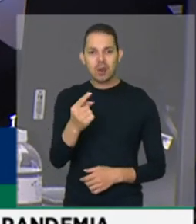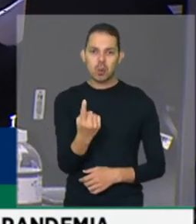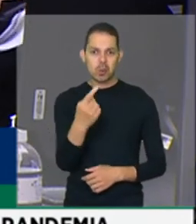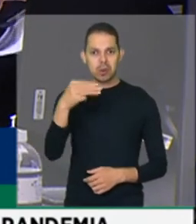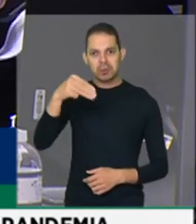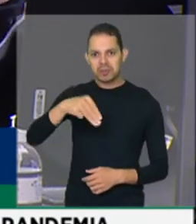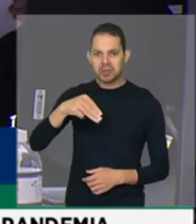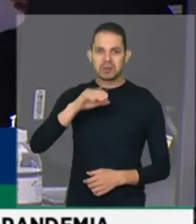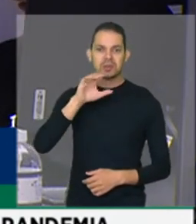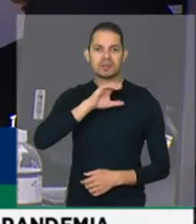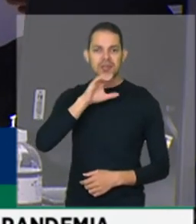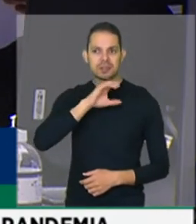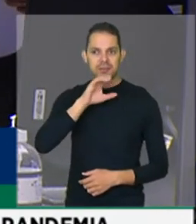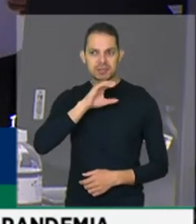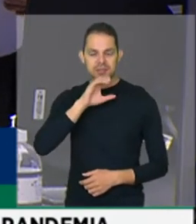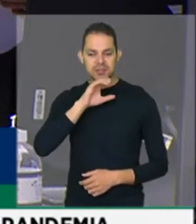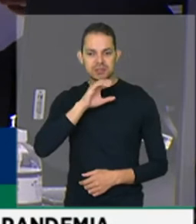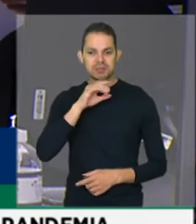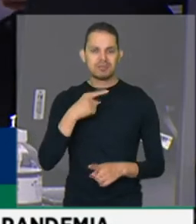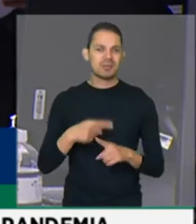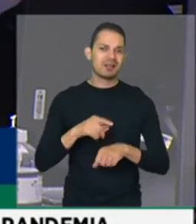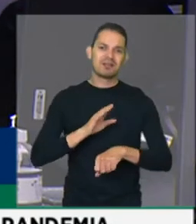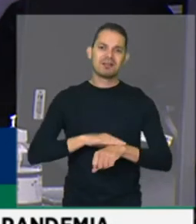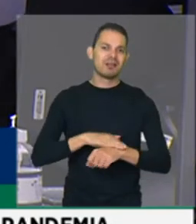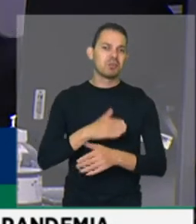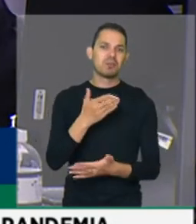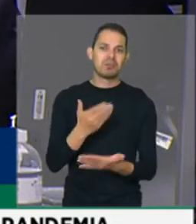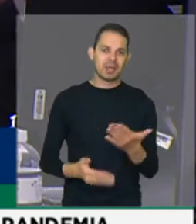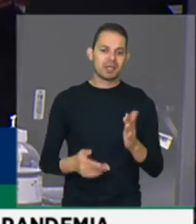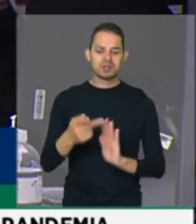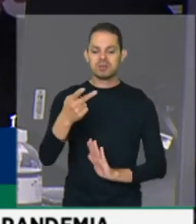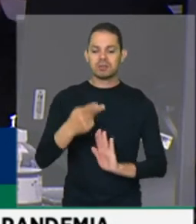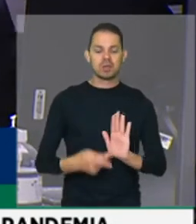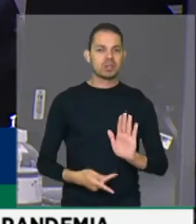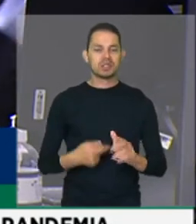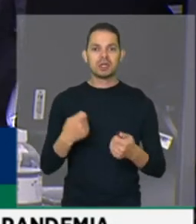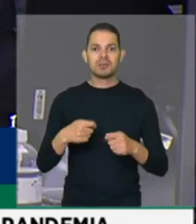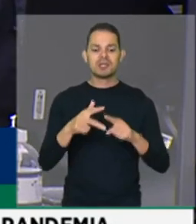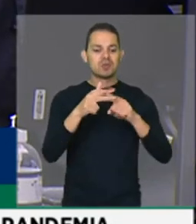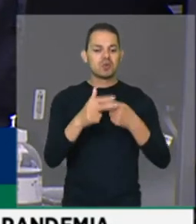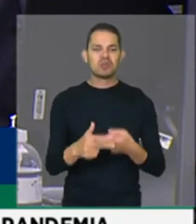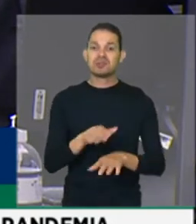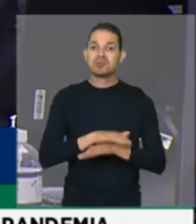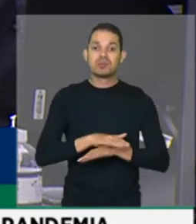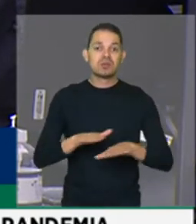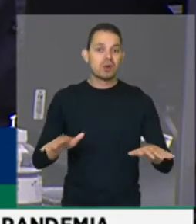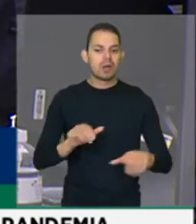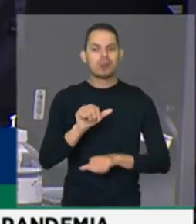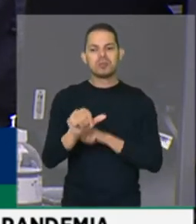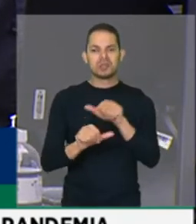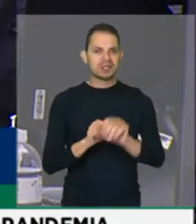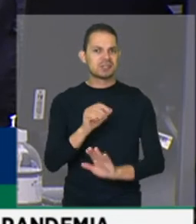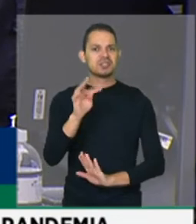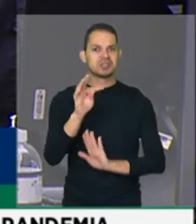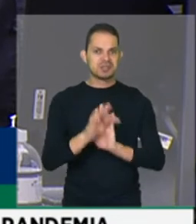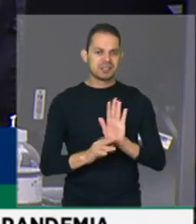MINUTO RAPIDINHO AÍ ?! É :.MUITA PERDA DE TEMPO NUM PROJETO QUE NÓS SÓ PRECISAMOS CORRIGIR A MUDANÇA DE TEXTO QUE HOUVE NO SENADO. PODE SER?!